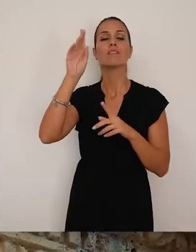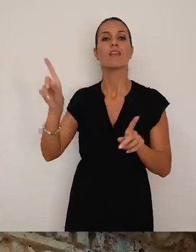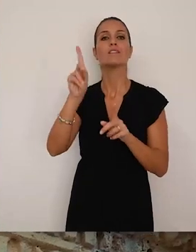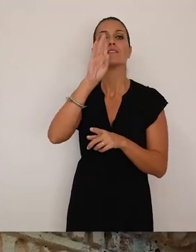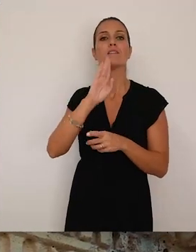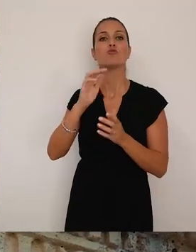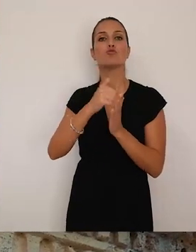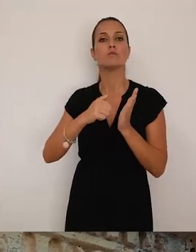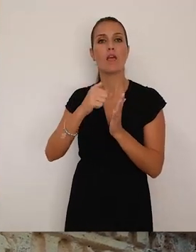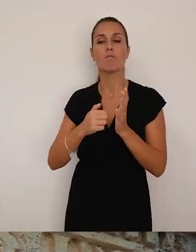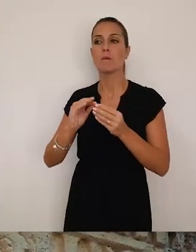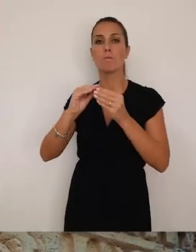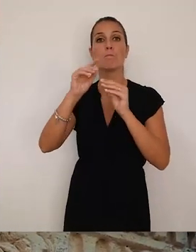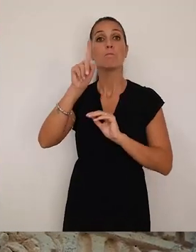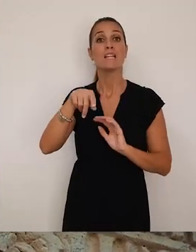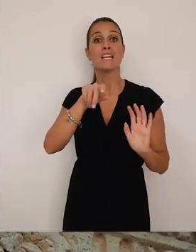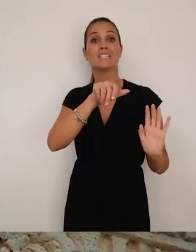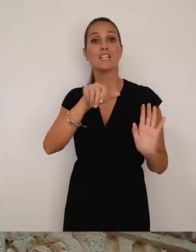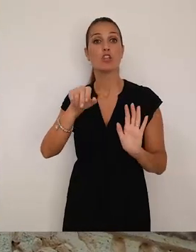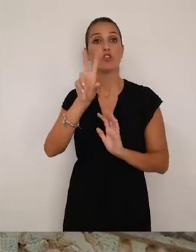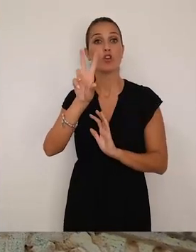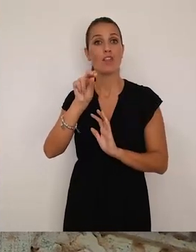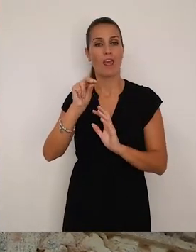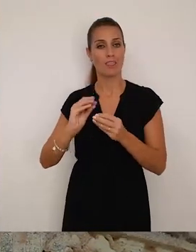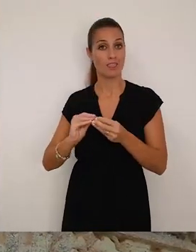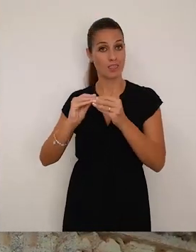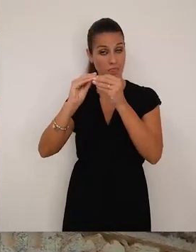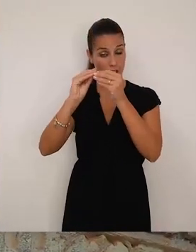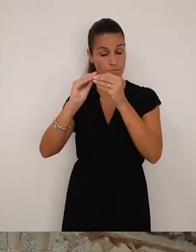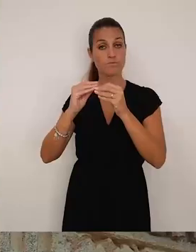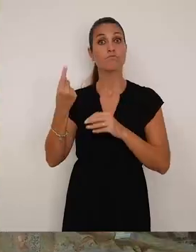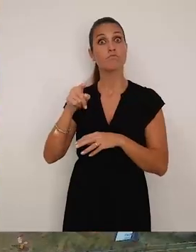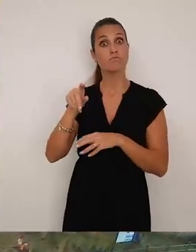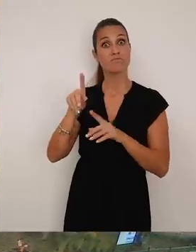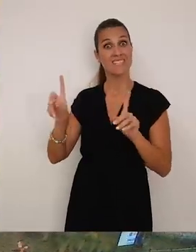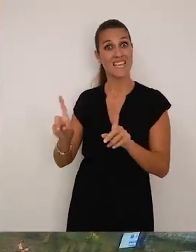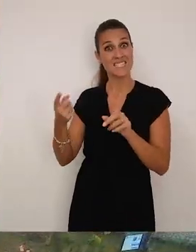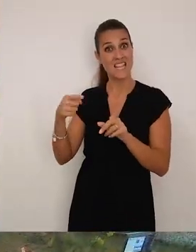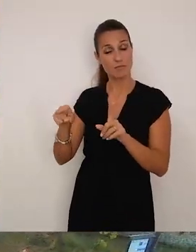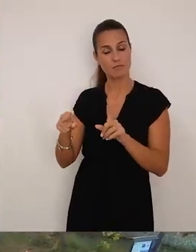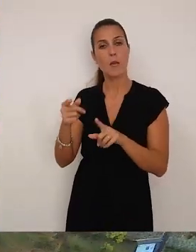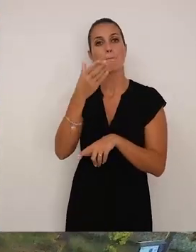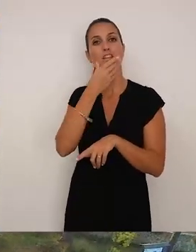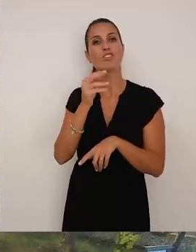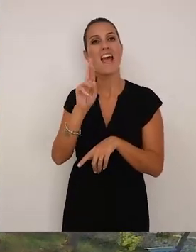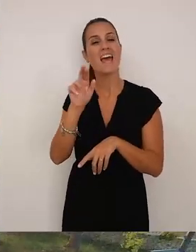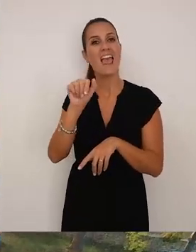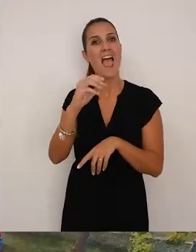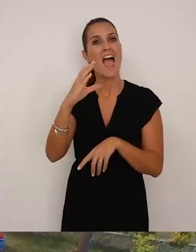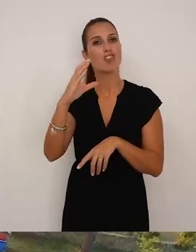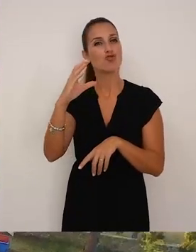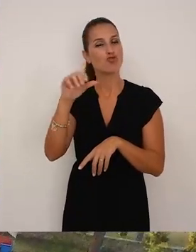nel 1630. L’edificio, insieme alla Madonna delle Rascie,